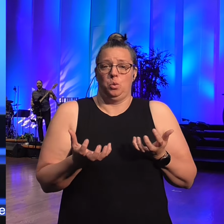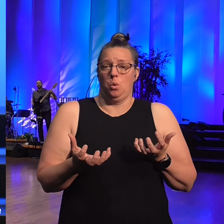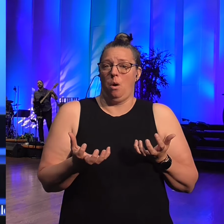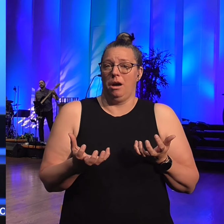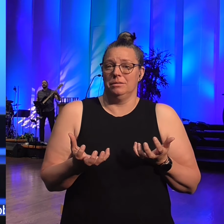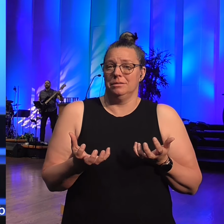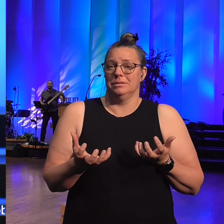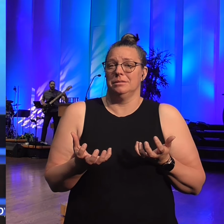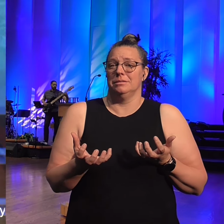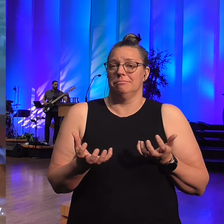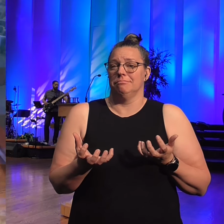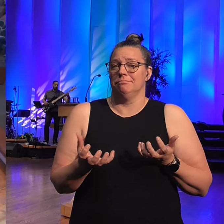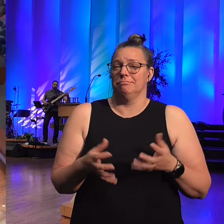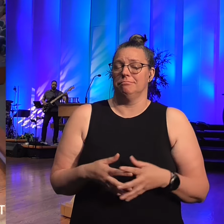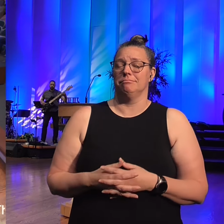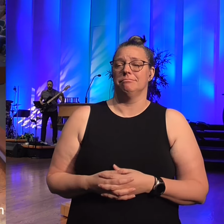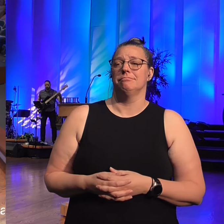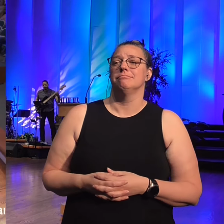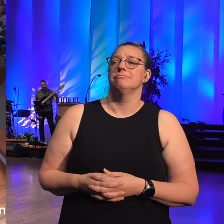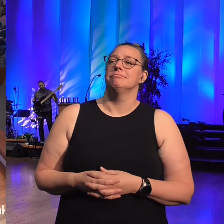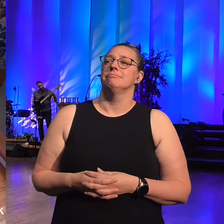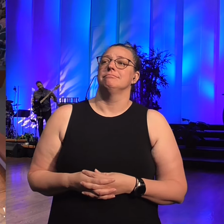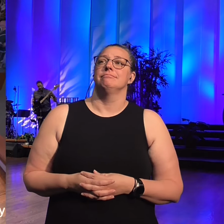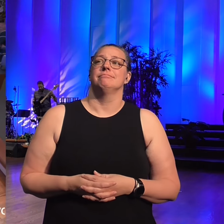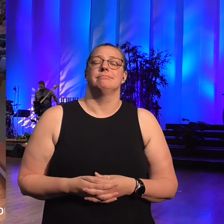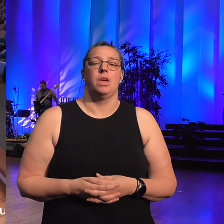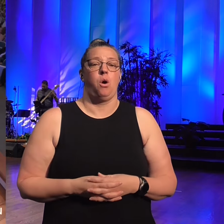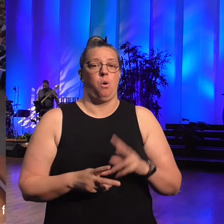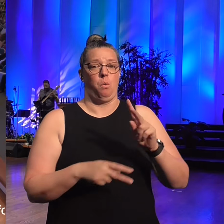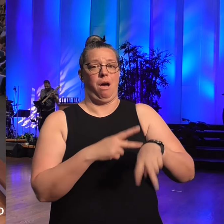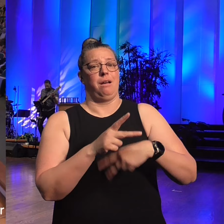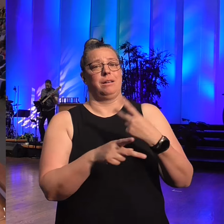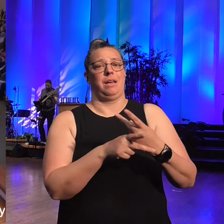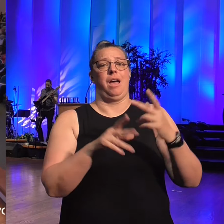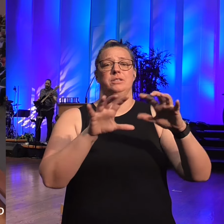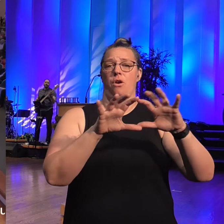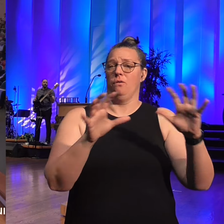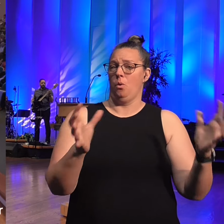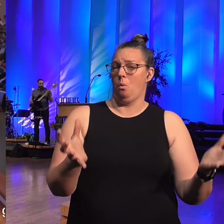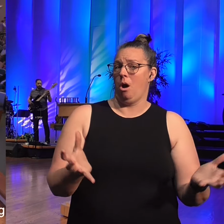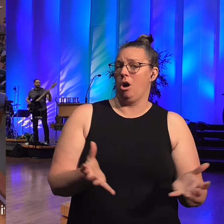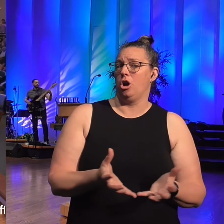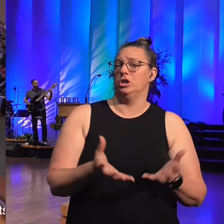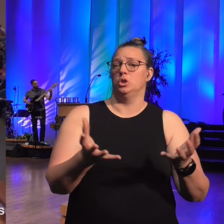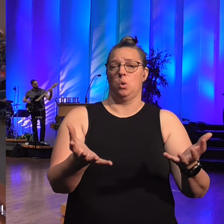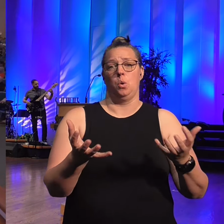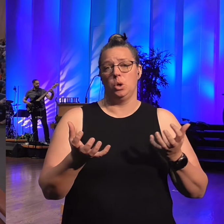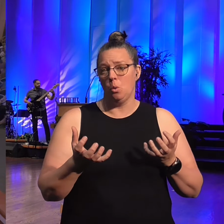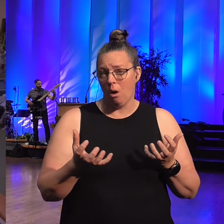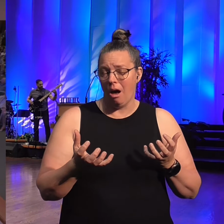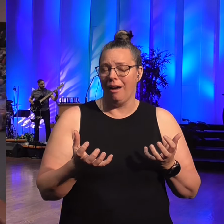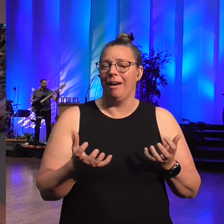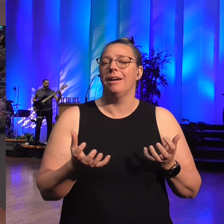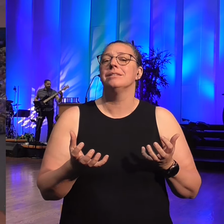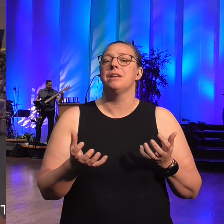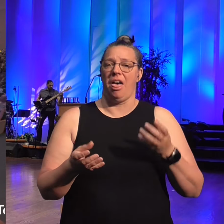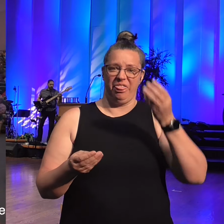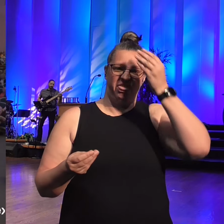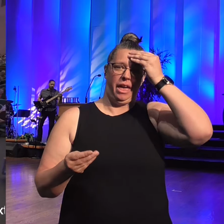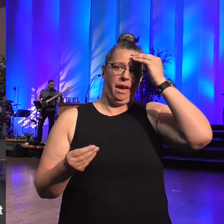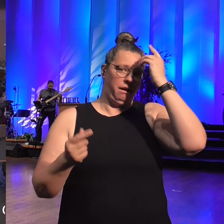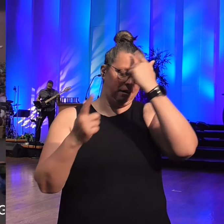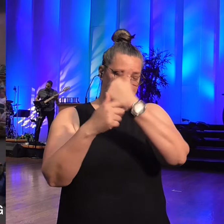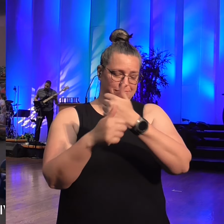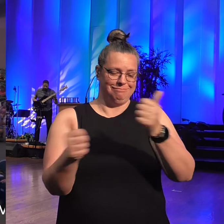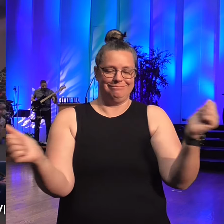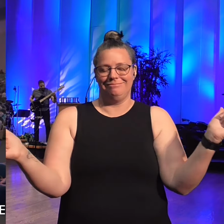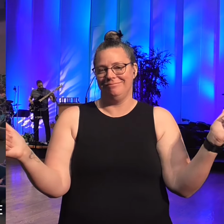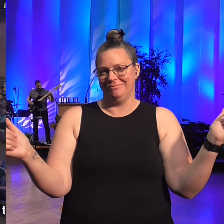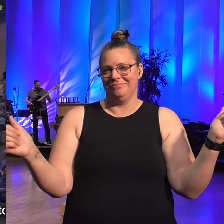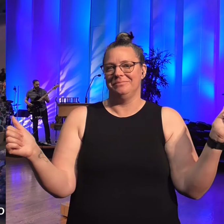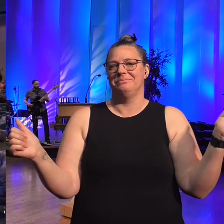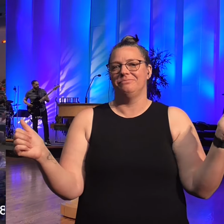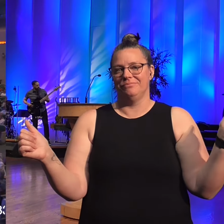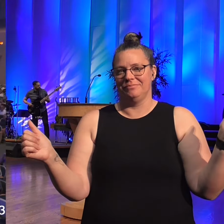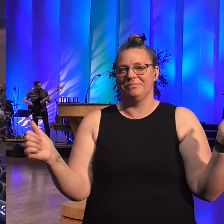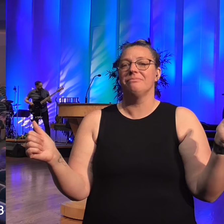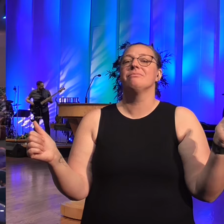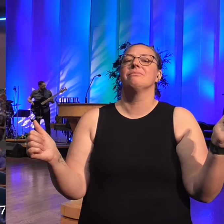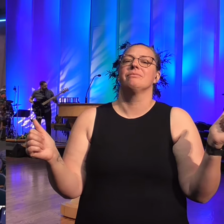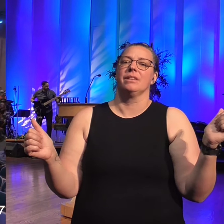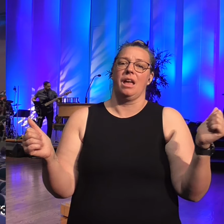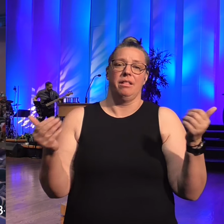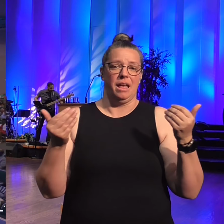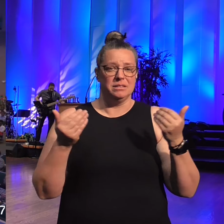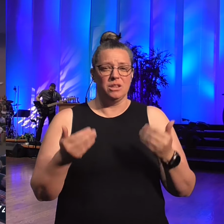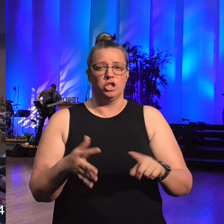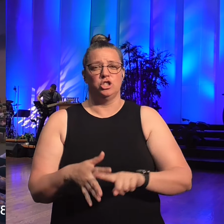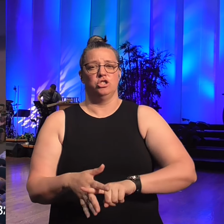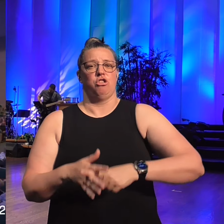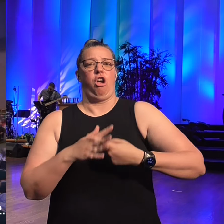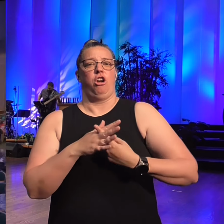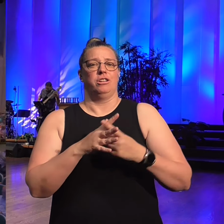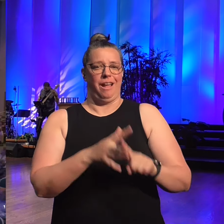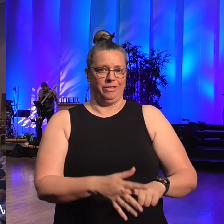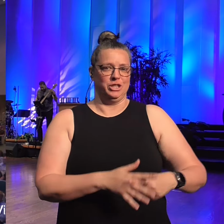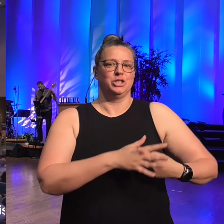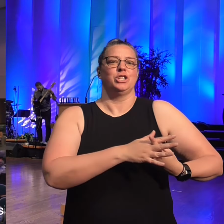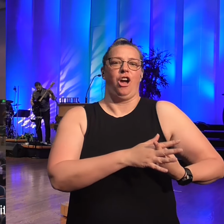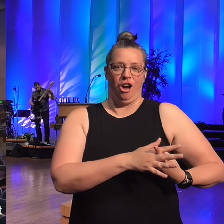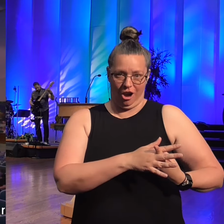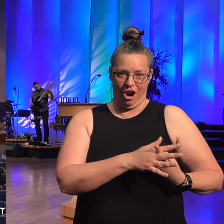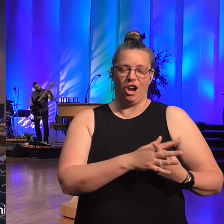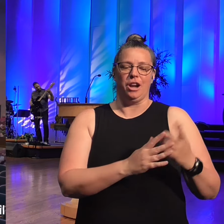¿Qué clase de mundo quieres? Piensa en cualquier cosa Empecemos por el principio Construye un